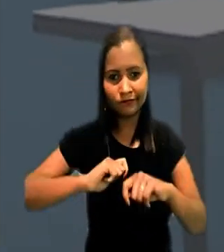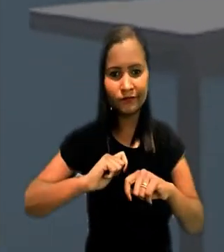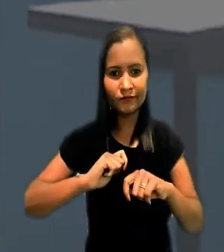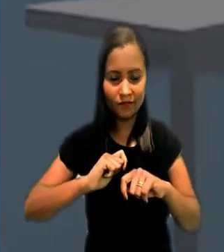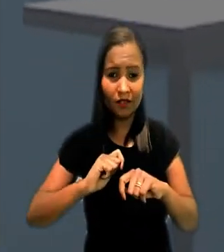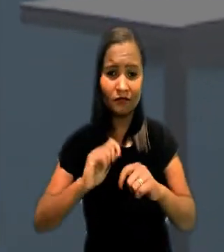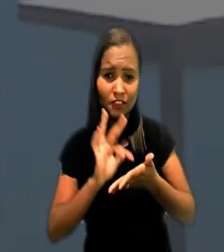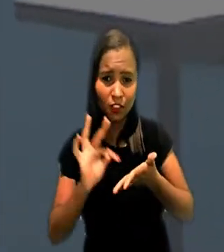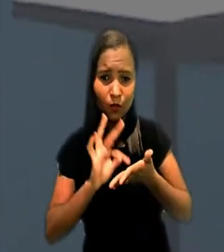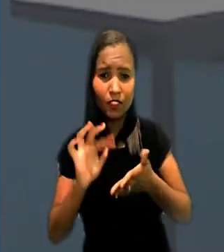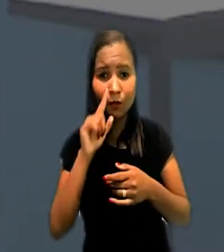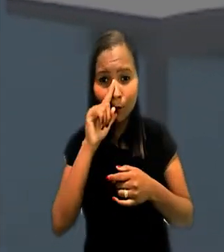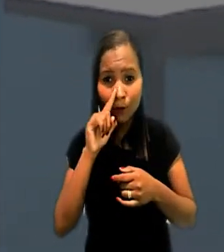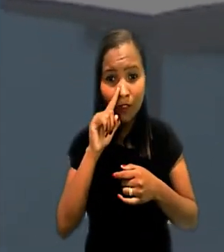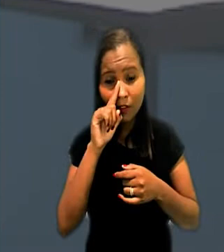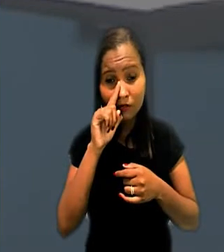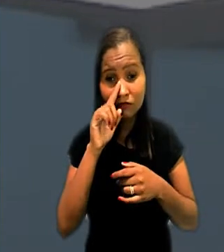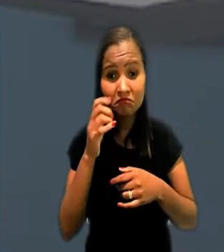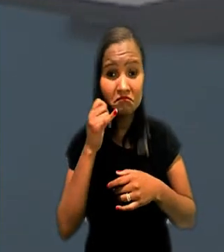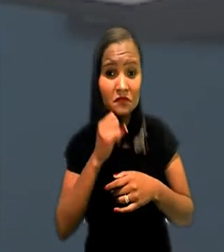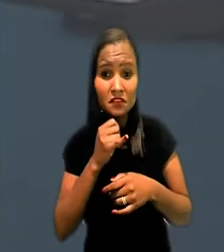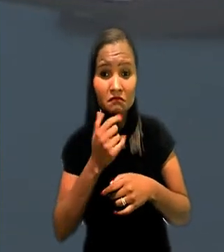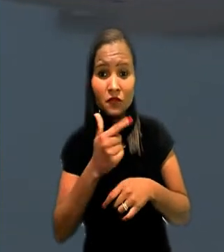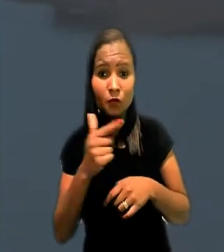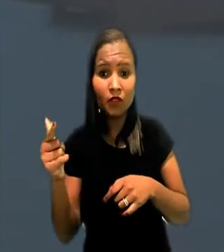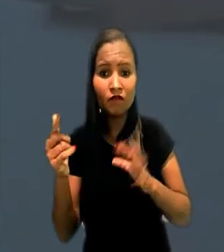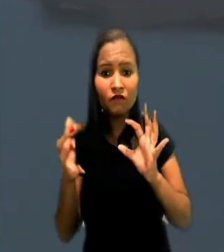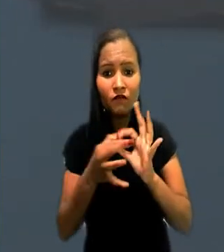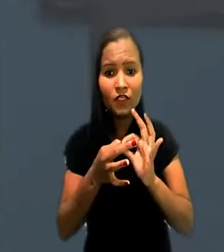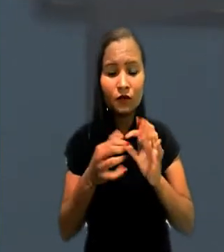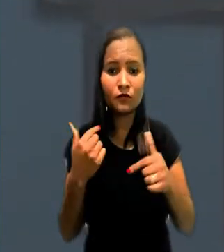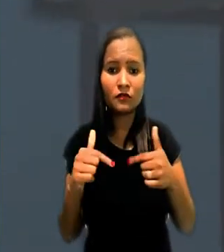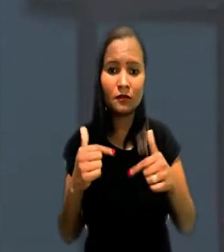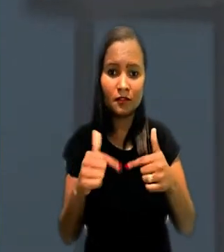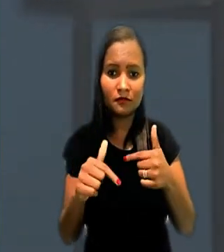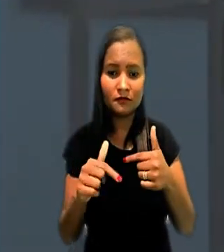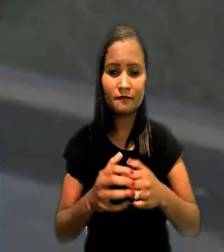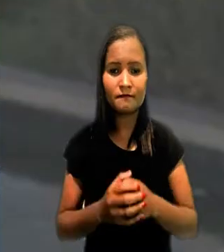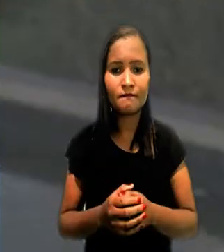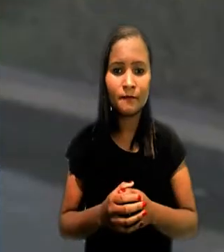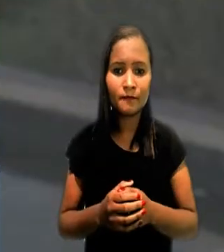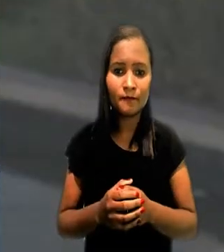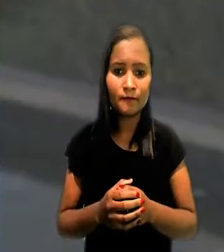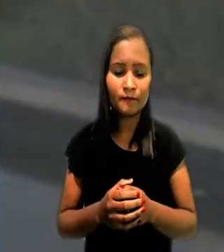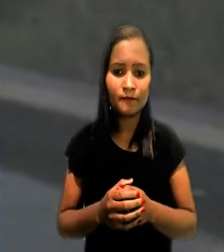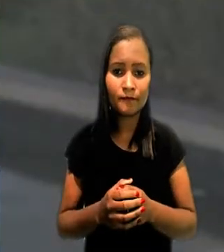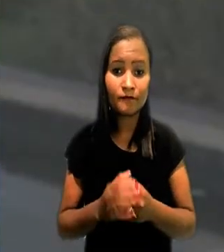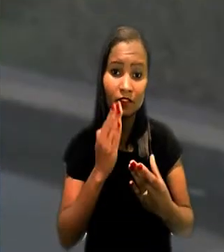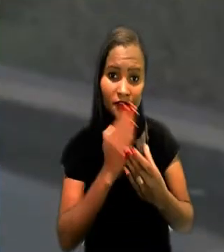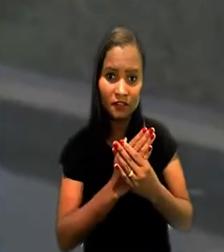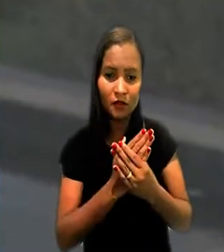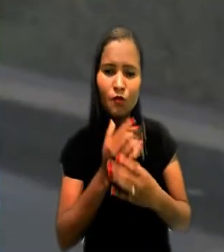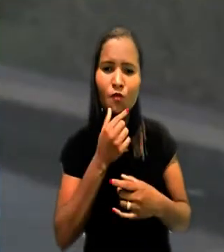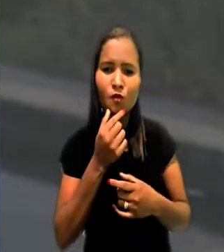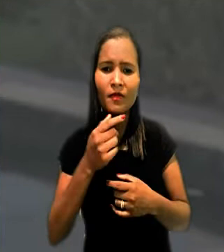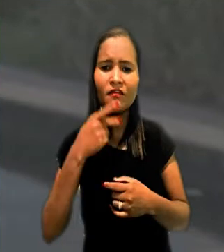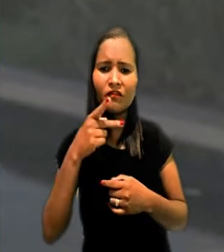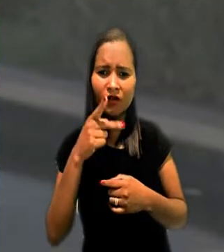aplicar a teoria do risco, diante da ausência de vínculo de emprego. Na ação, o fiel disse ter sido